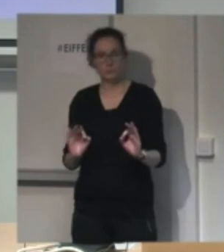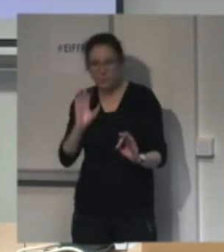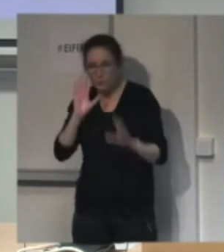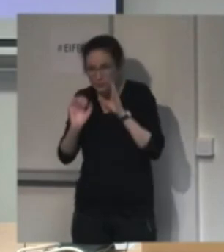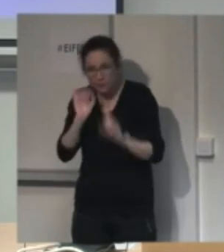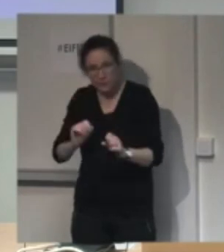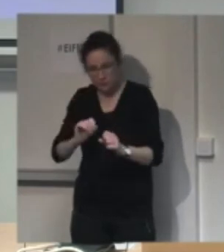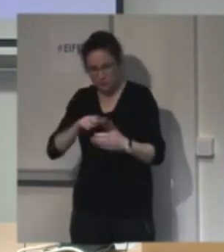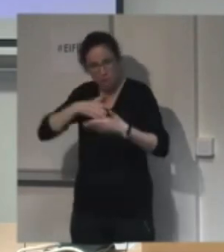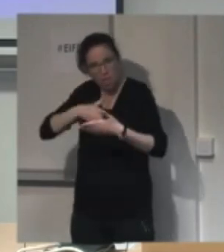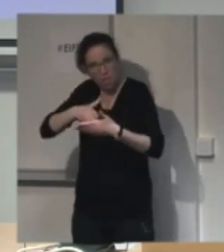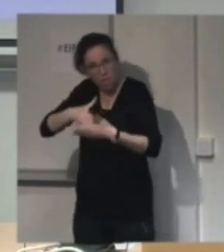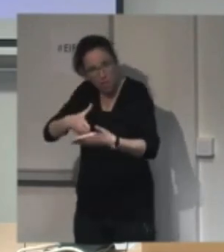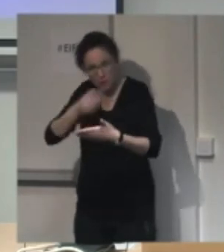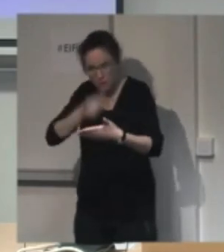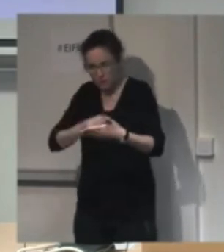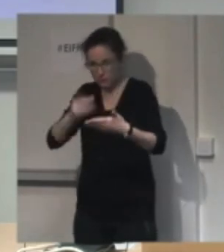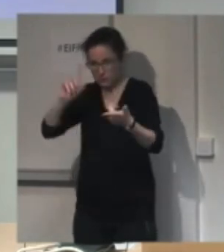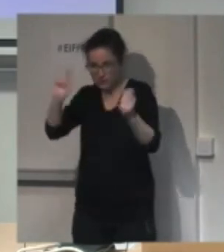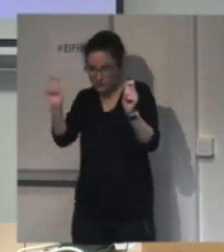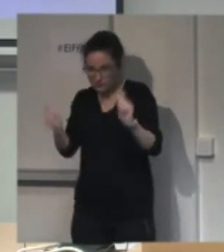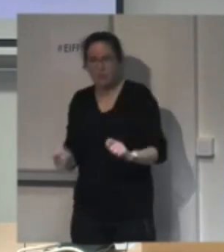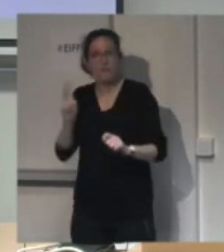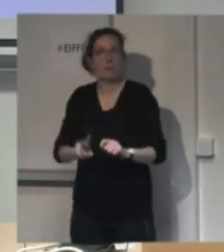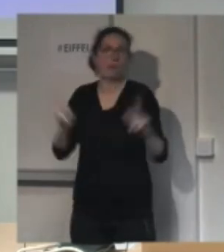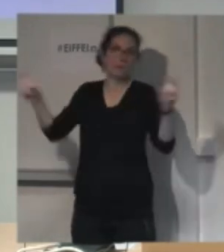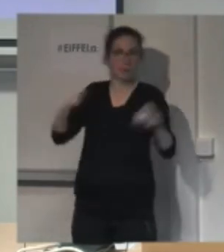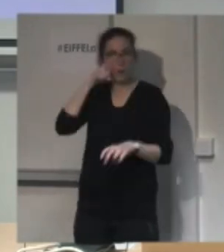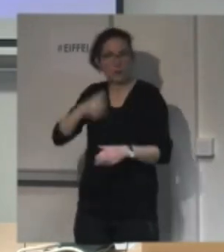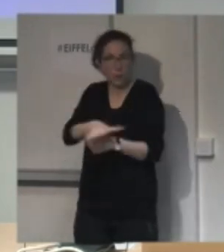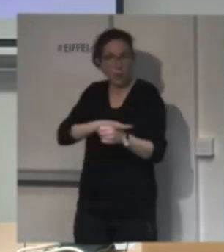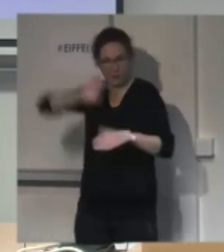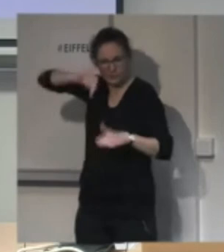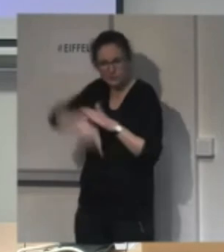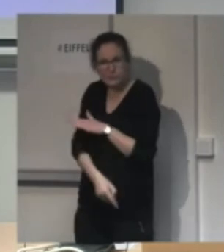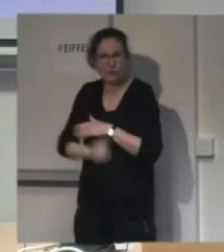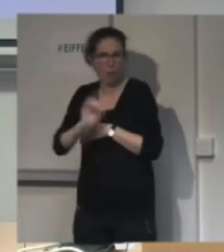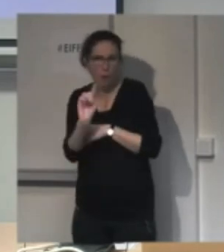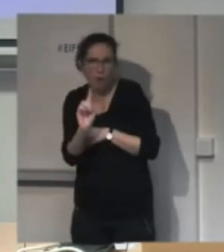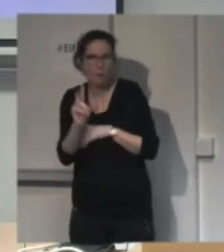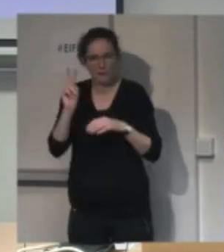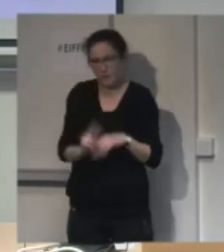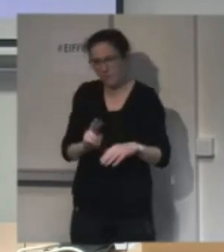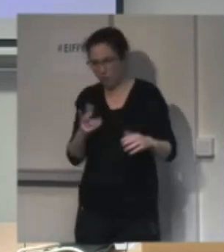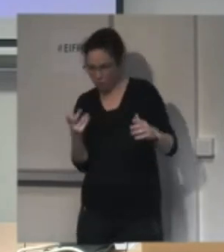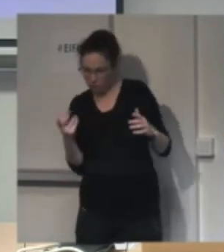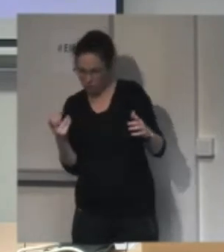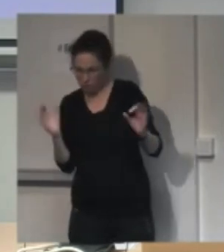On est en mode... Ce n'est pas un audit complet, ça ne sert à rien. Parce que comme on est en mode R&D, il y a beaucoup de mises à jour